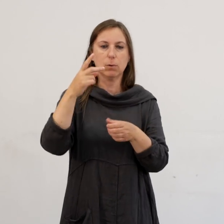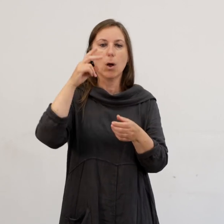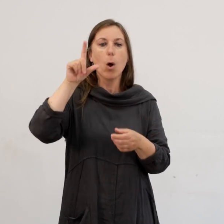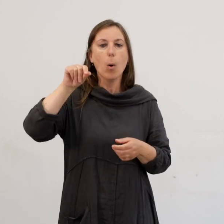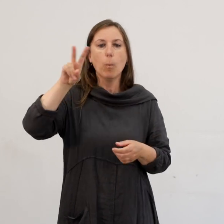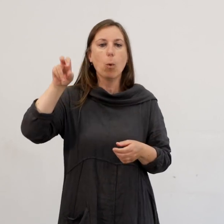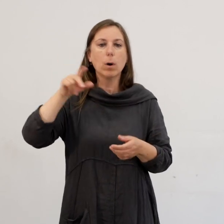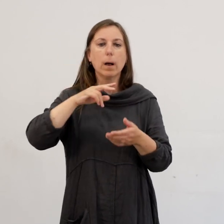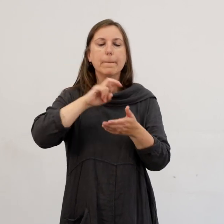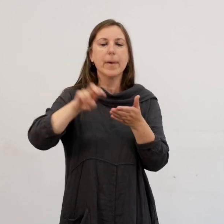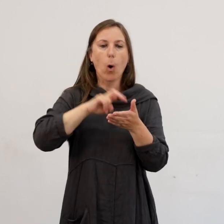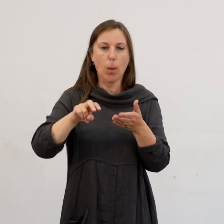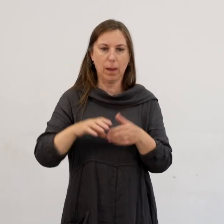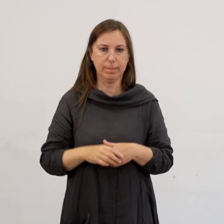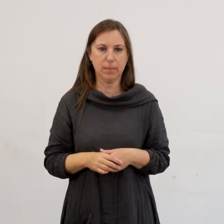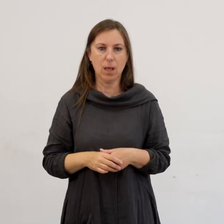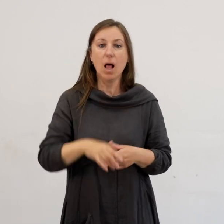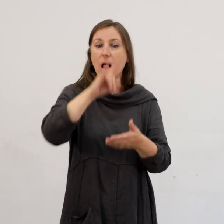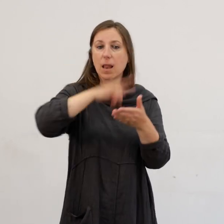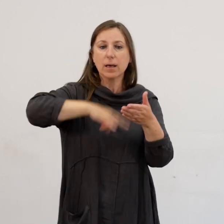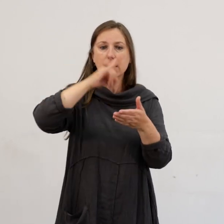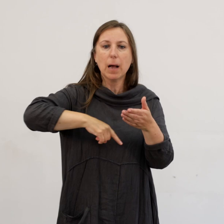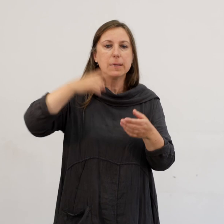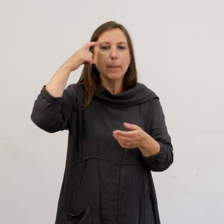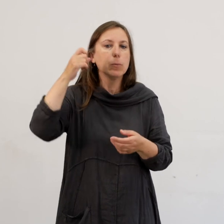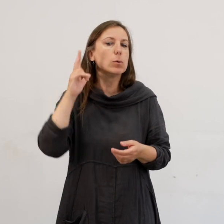42. pułku piechoty, panu Hipolicie Mońko.